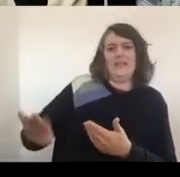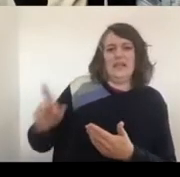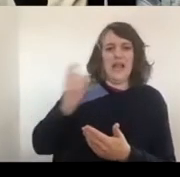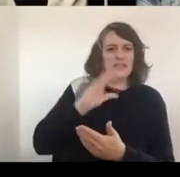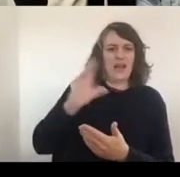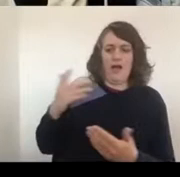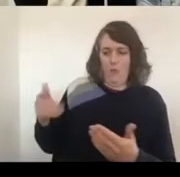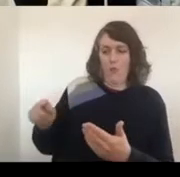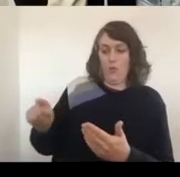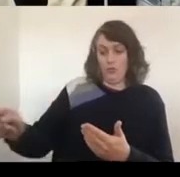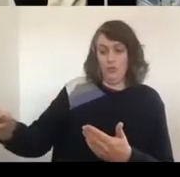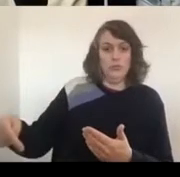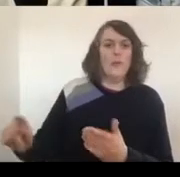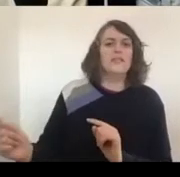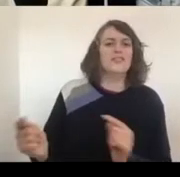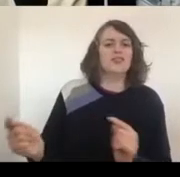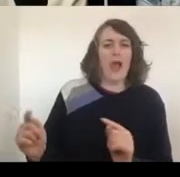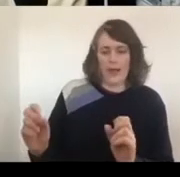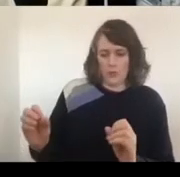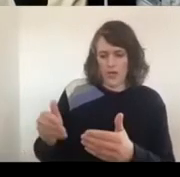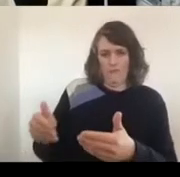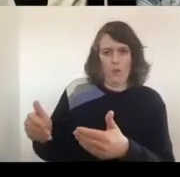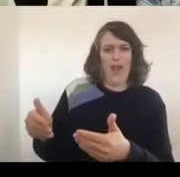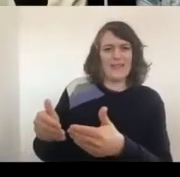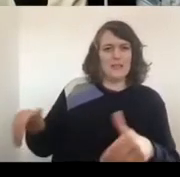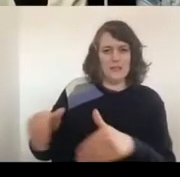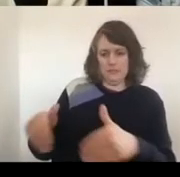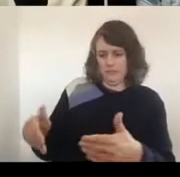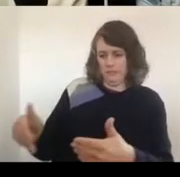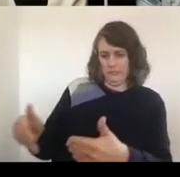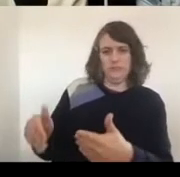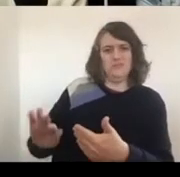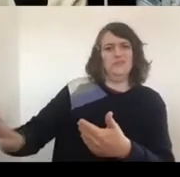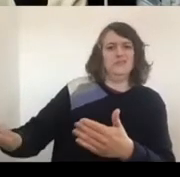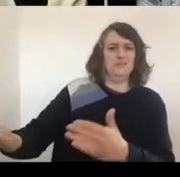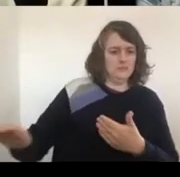bisschen streiten, aber dann ist klar, ich mach mein ding und du dein ding. Lass mich in Ruhe,